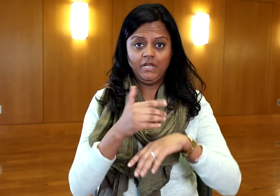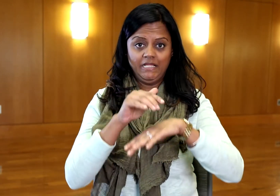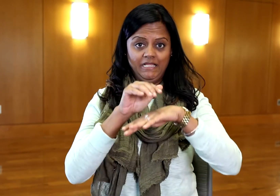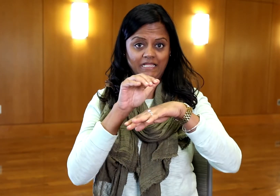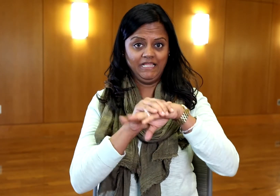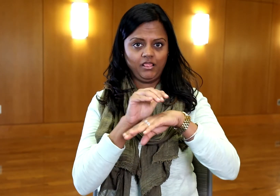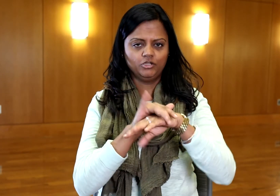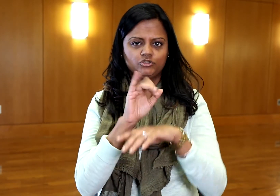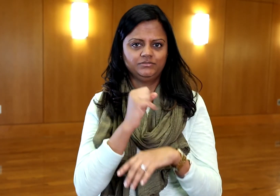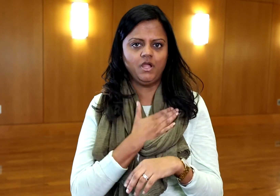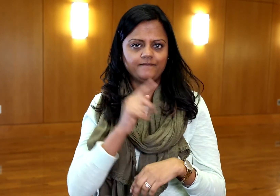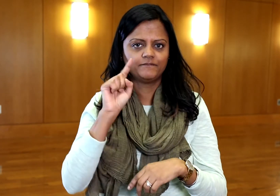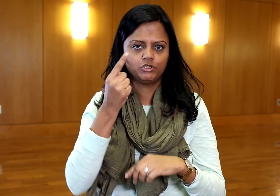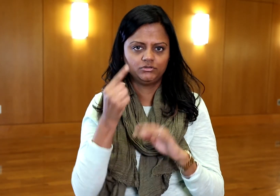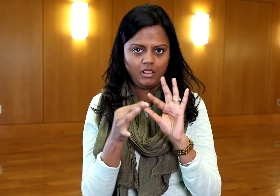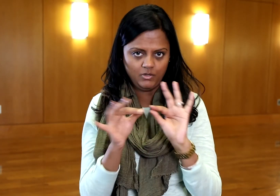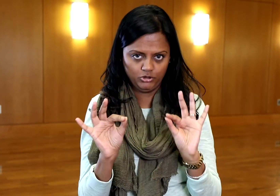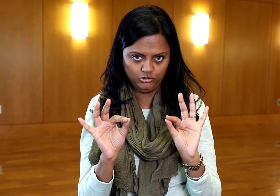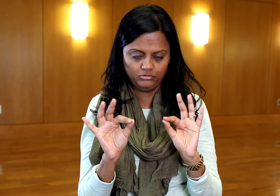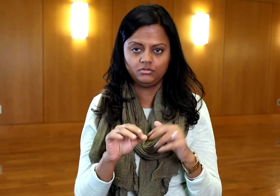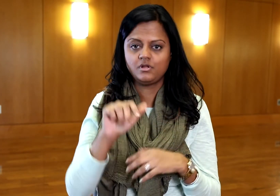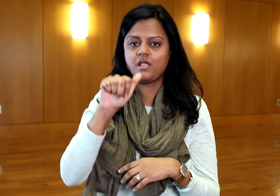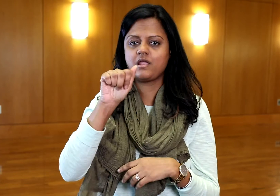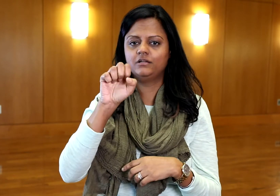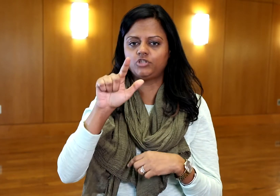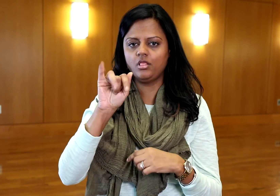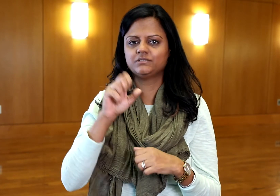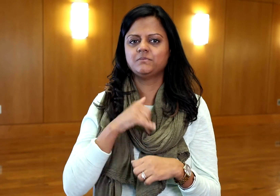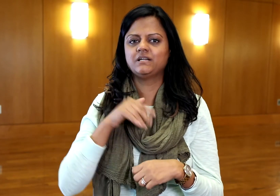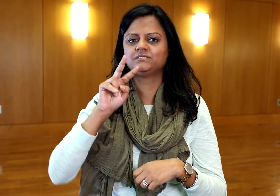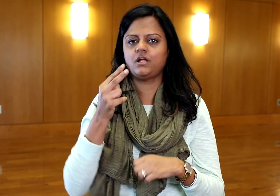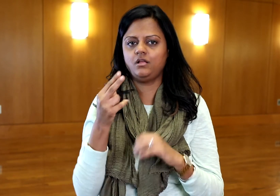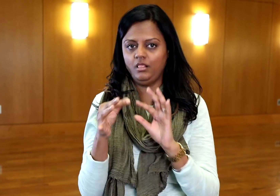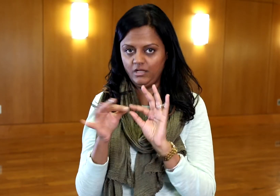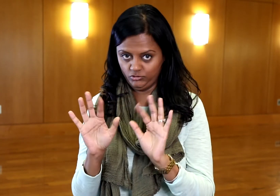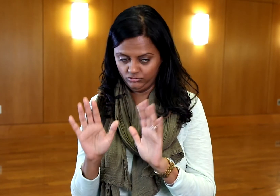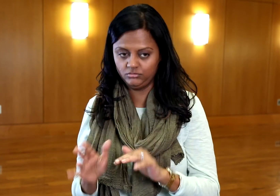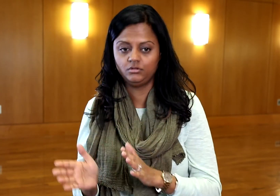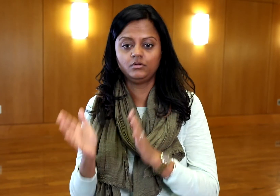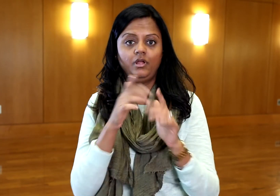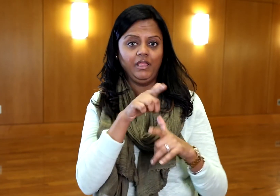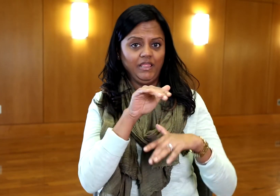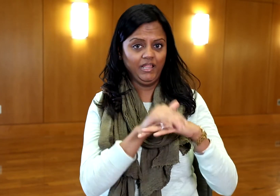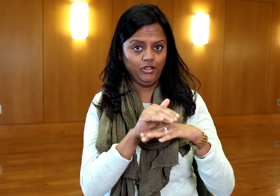El Inglés es mi primer idioma. ASL es mi segundo idioma.